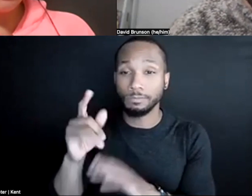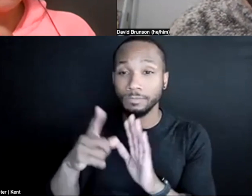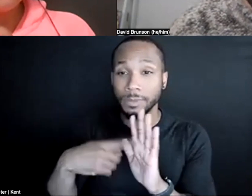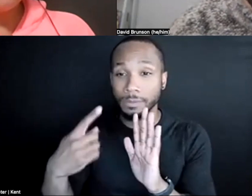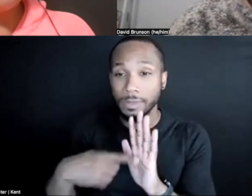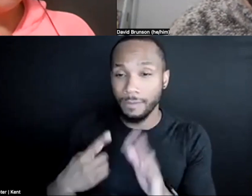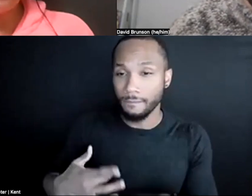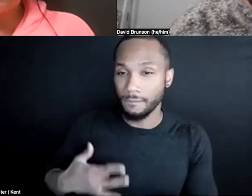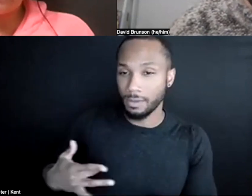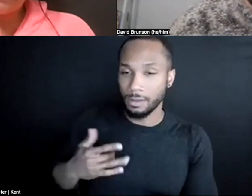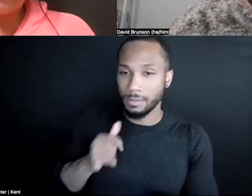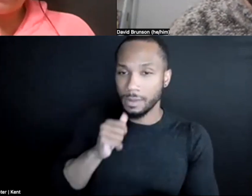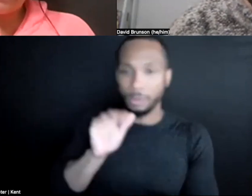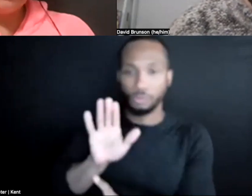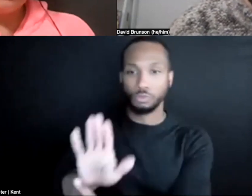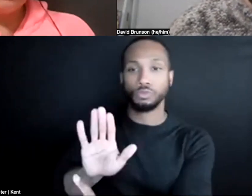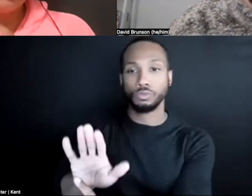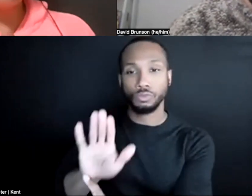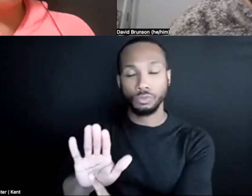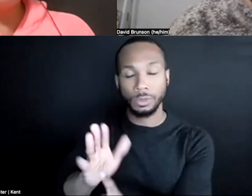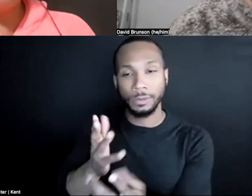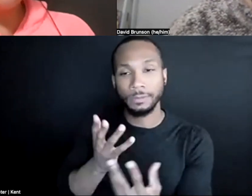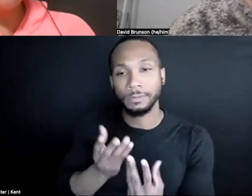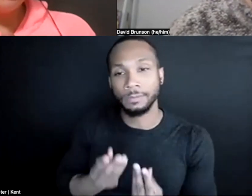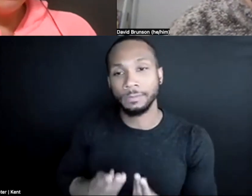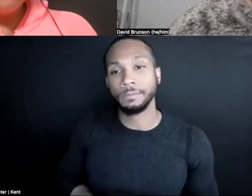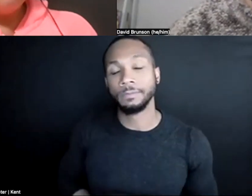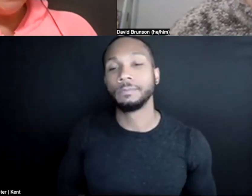Los domingos viene cargando abedules para mi vientre